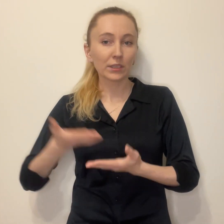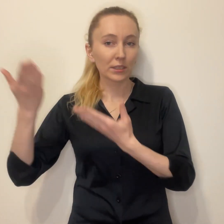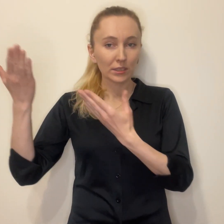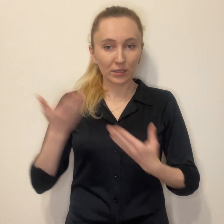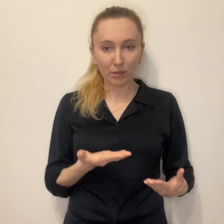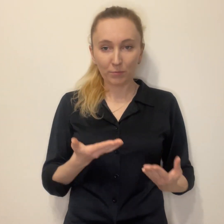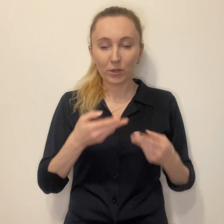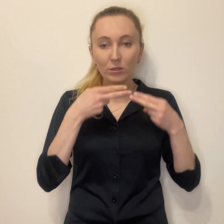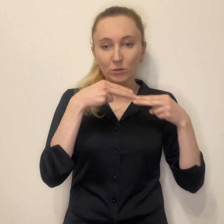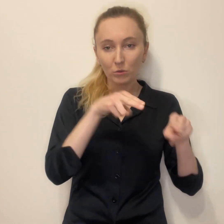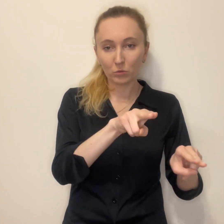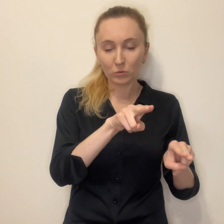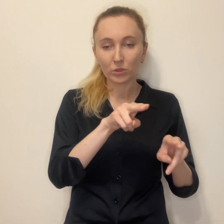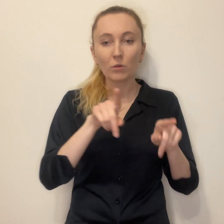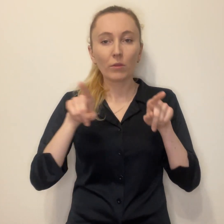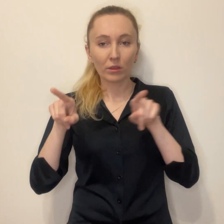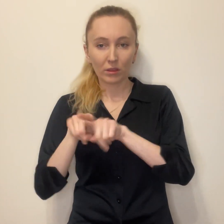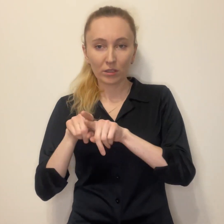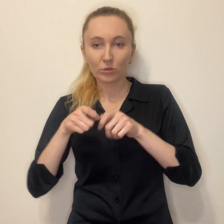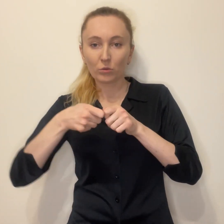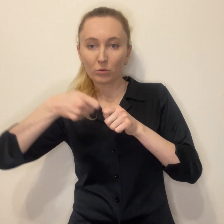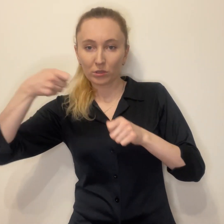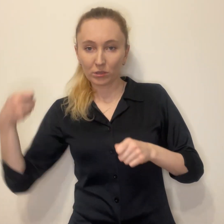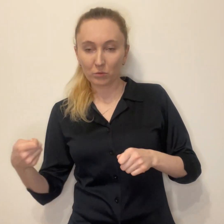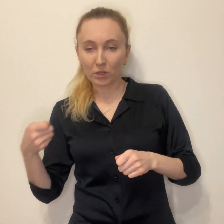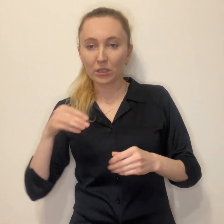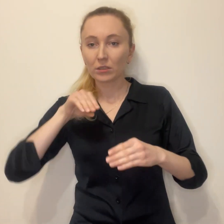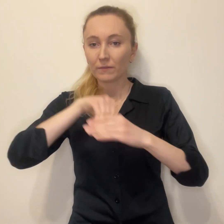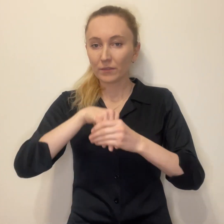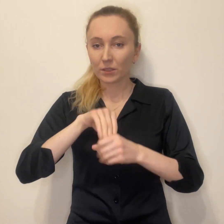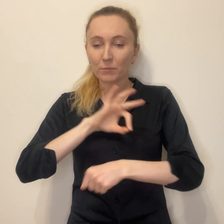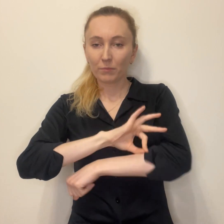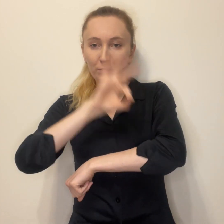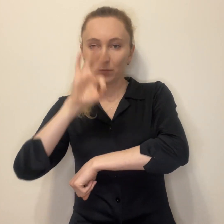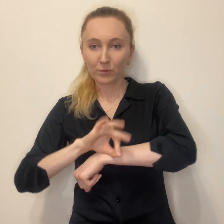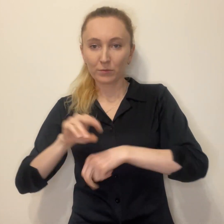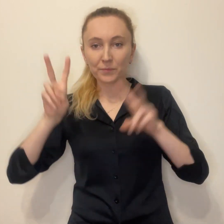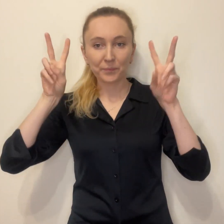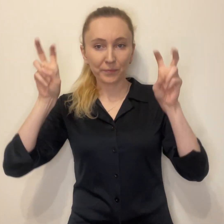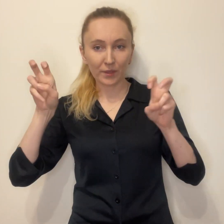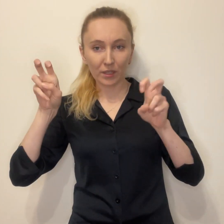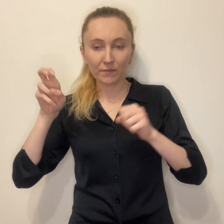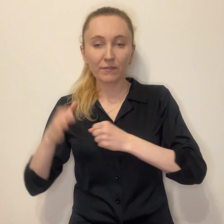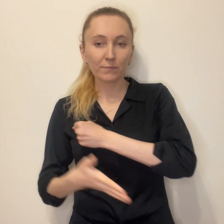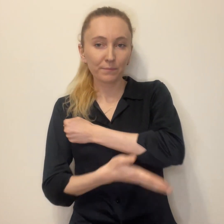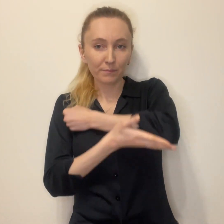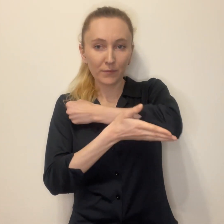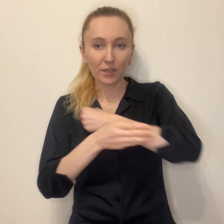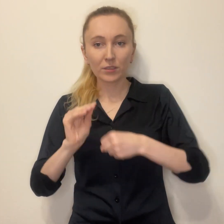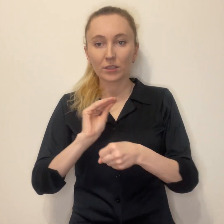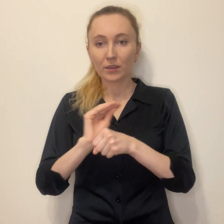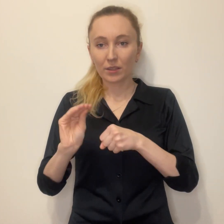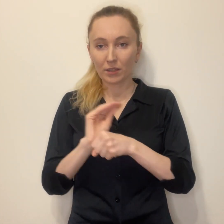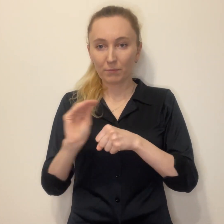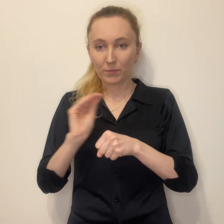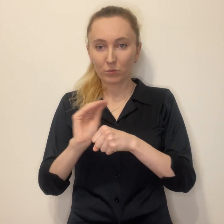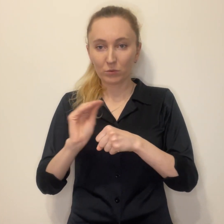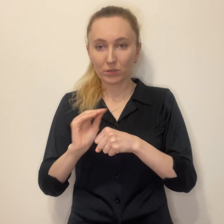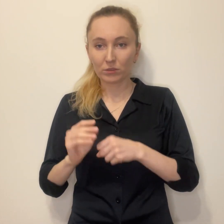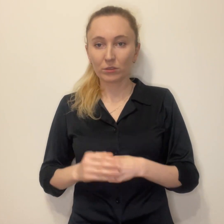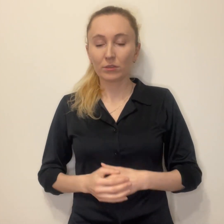zaprasza do wzięcia udziału/kontynuacji w projekcie pt. "Wsparcie terapeutyczne"